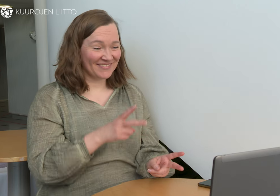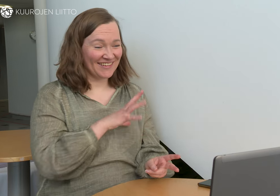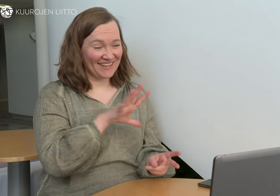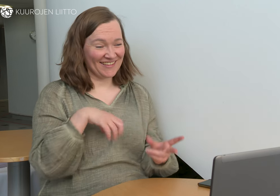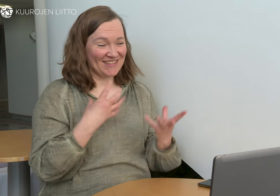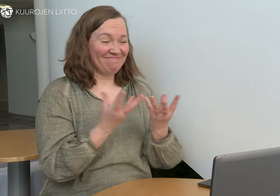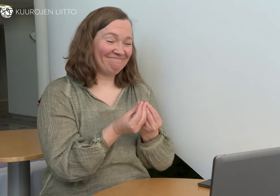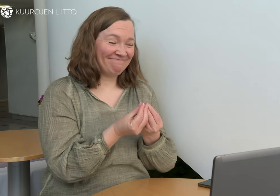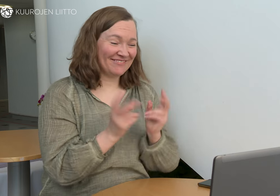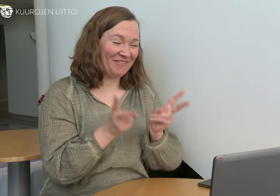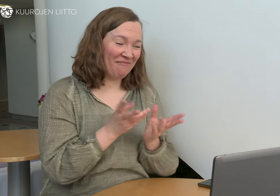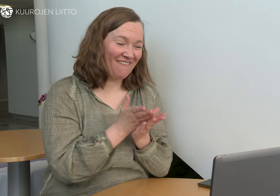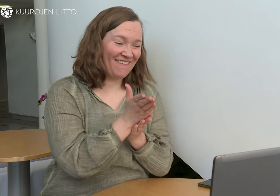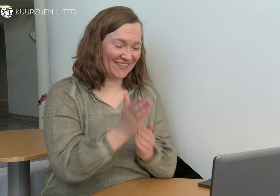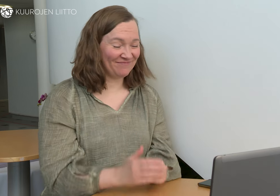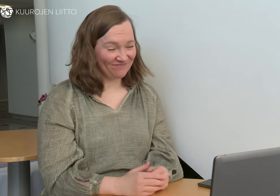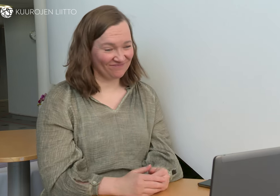Tätä samaa me kaikki muutkin toivomme.